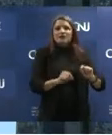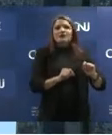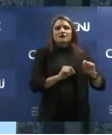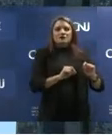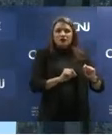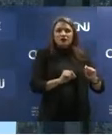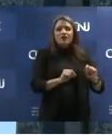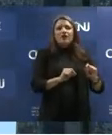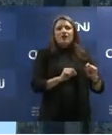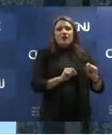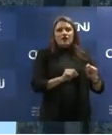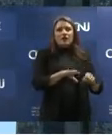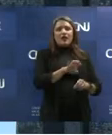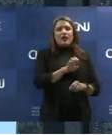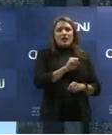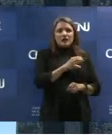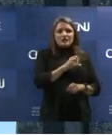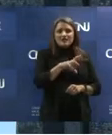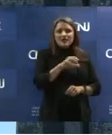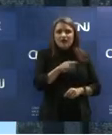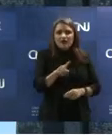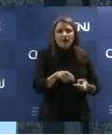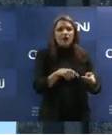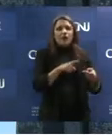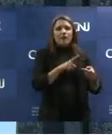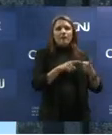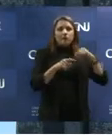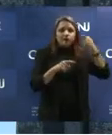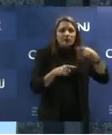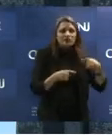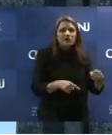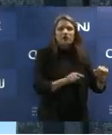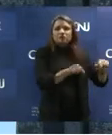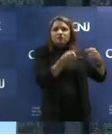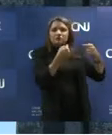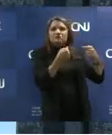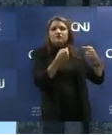Uma juíza que ela não foi provocada nem pelo advogado nem pelo escrivão.